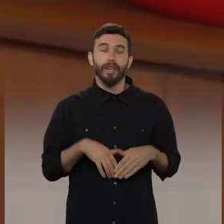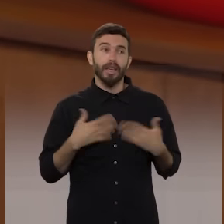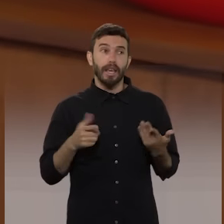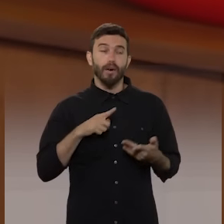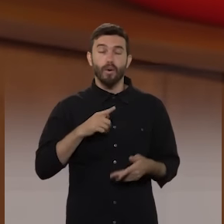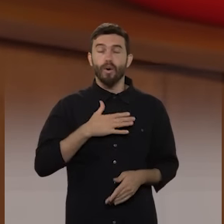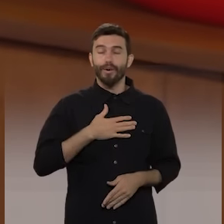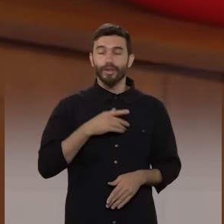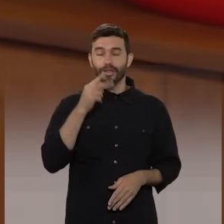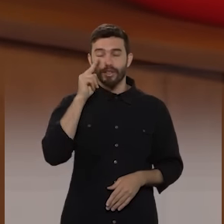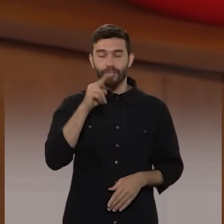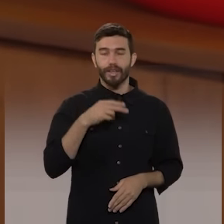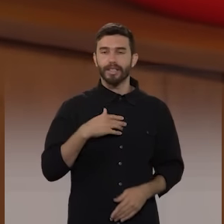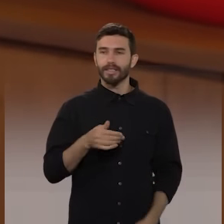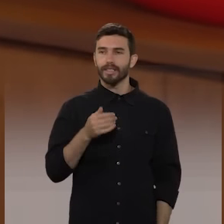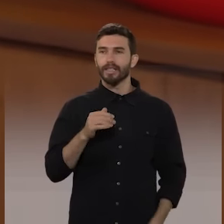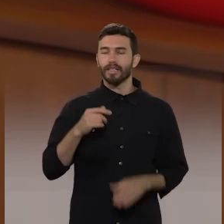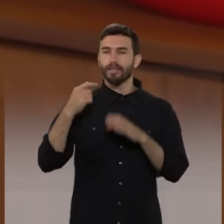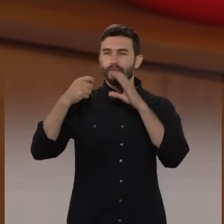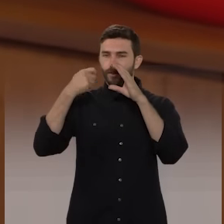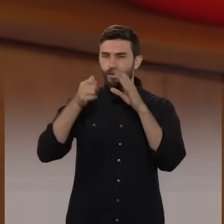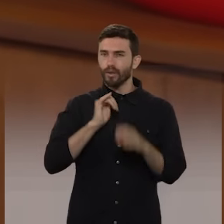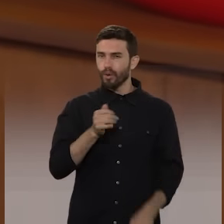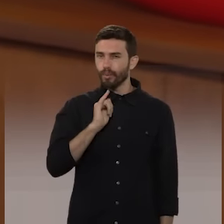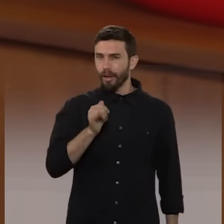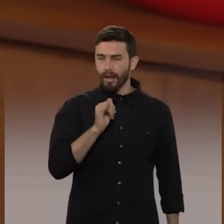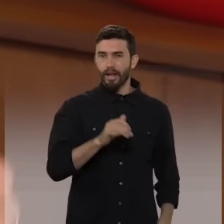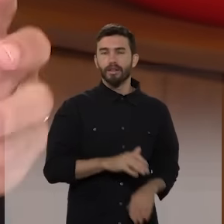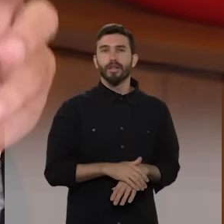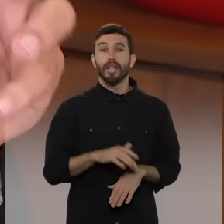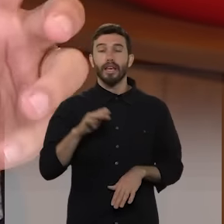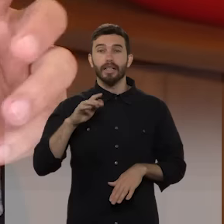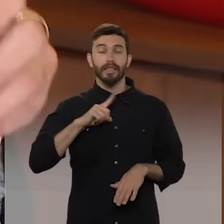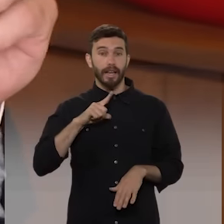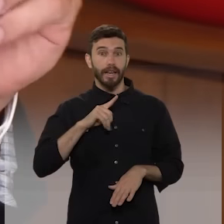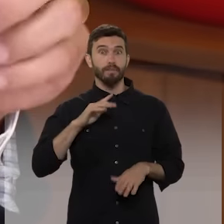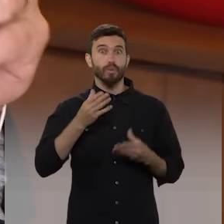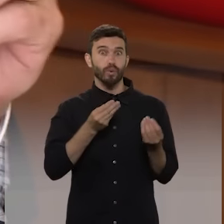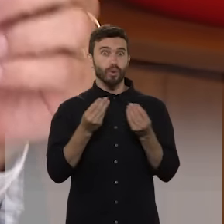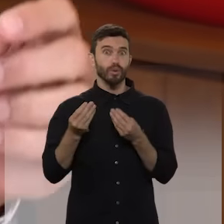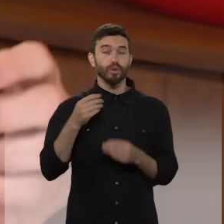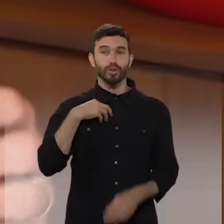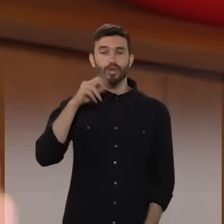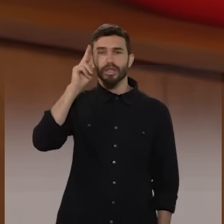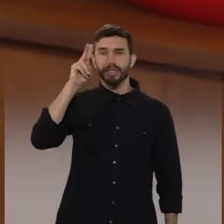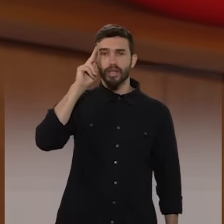eu vejo muitos documentários. Existem documentários de história em sites de